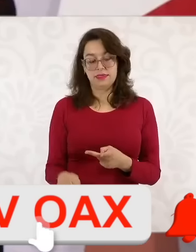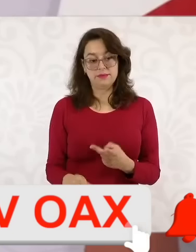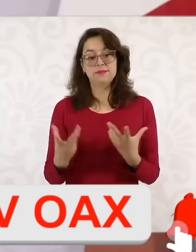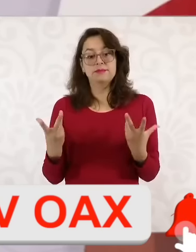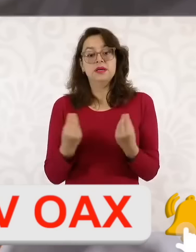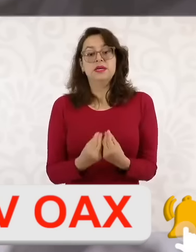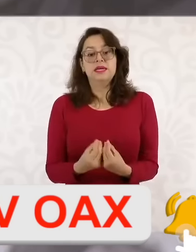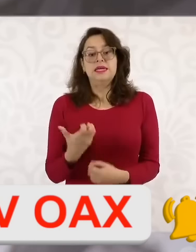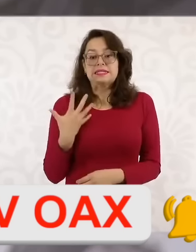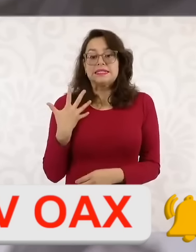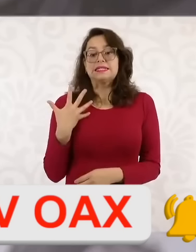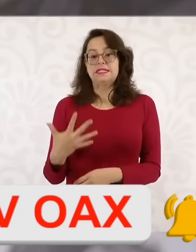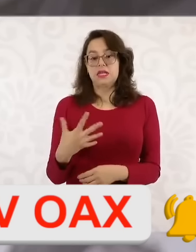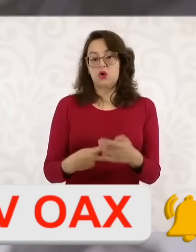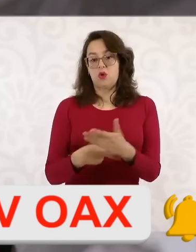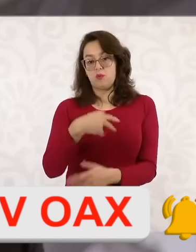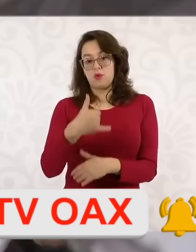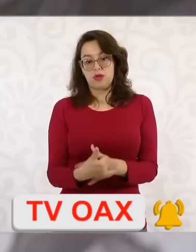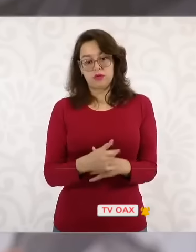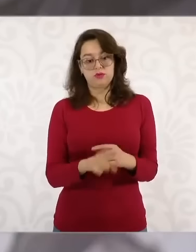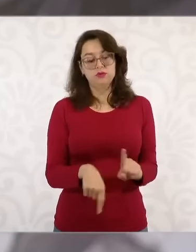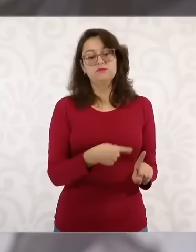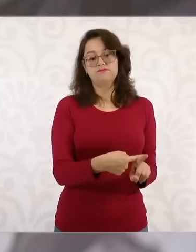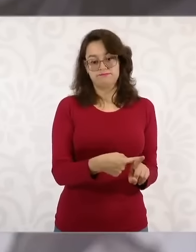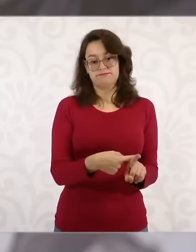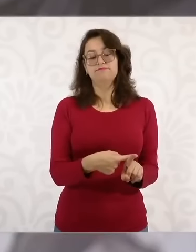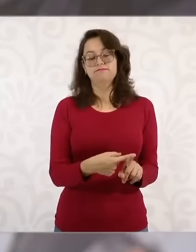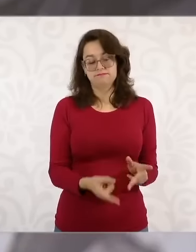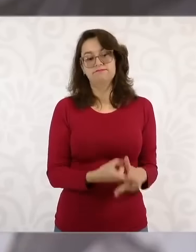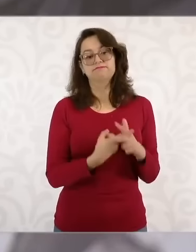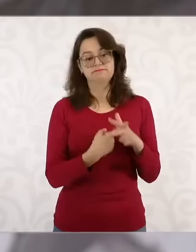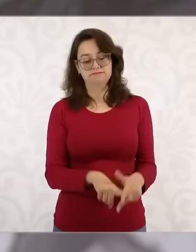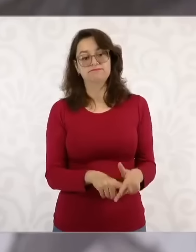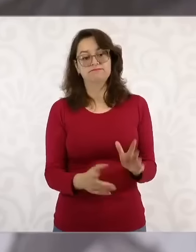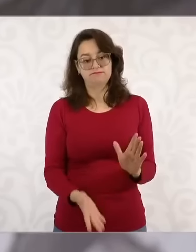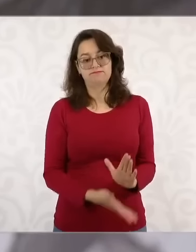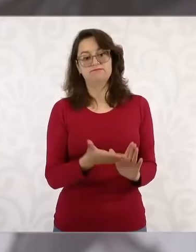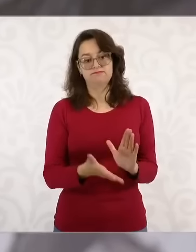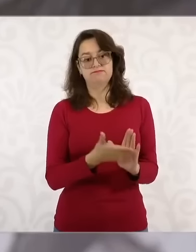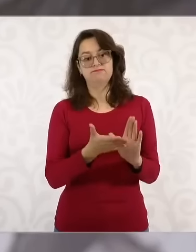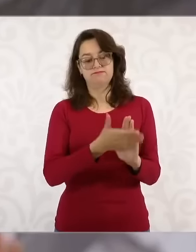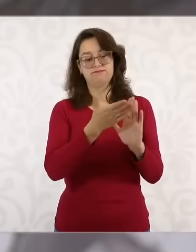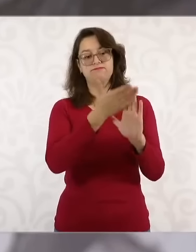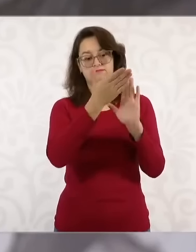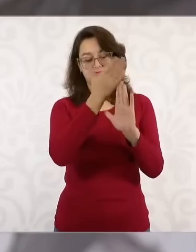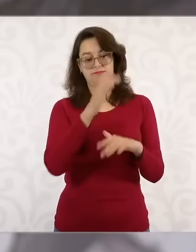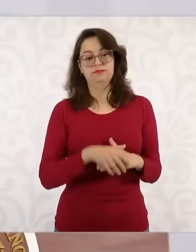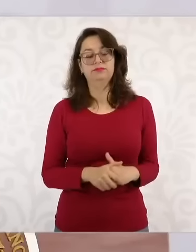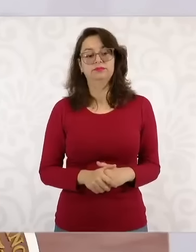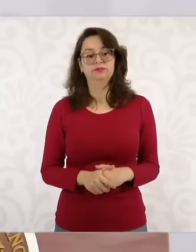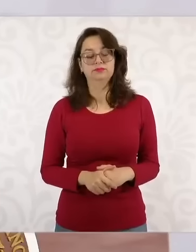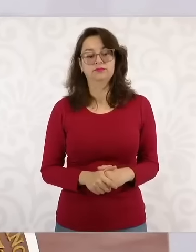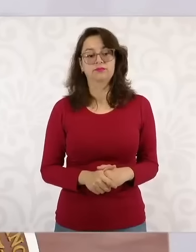plantas más en procesos de iniciar este también su proceso de de de construcción. Esas plantas están